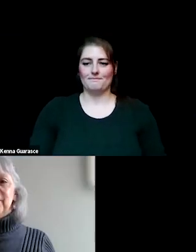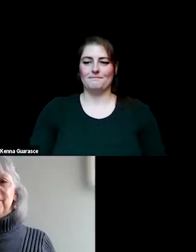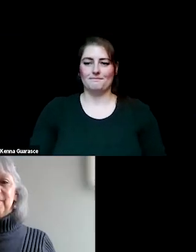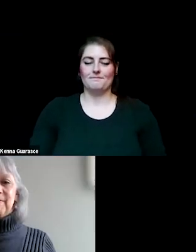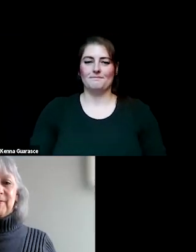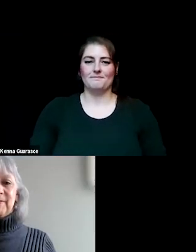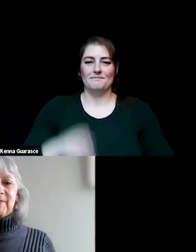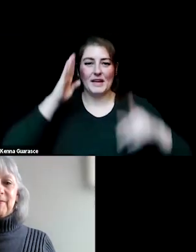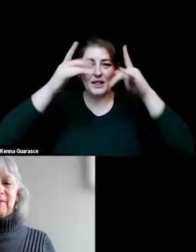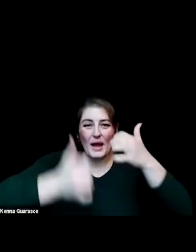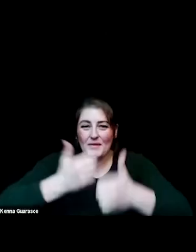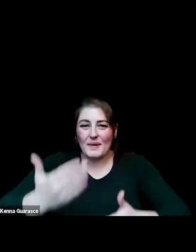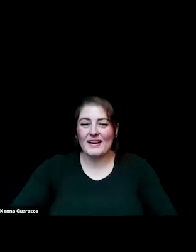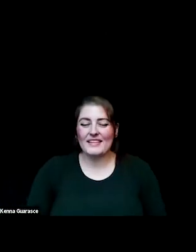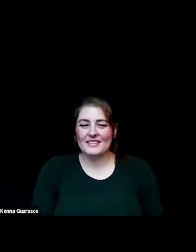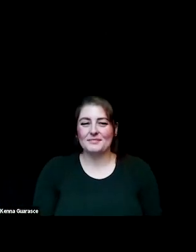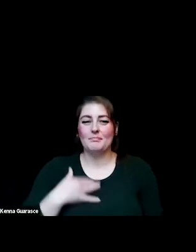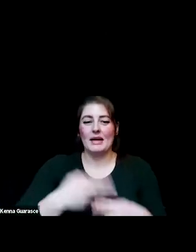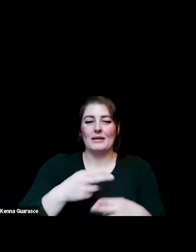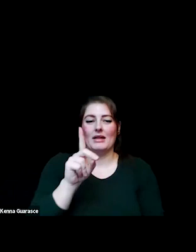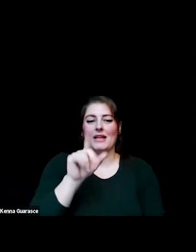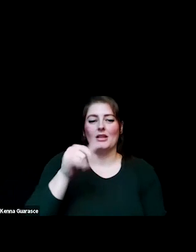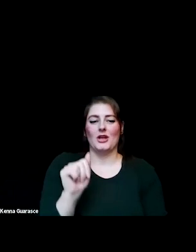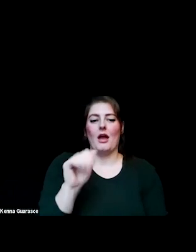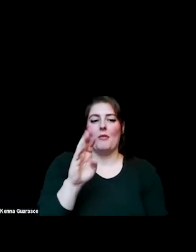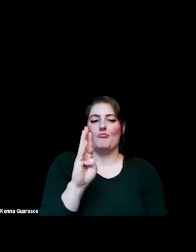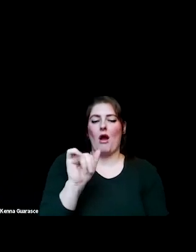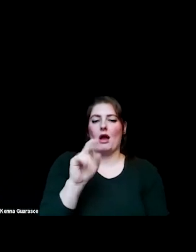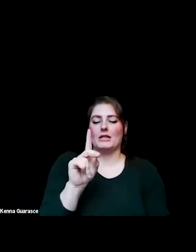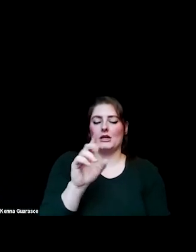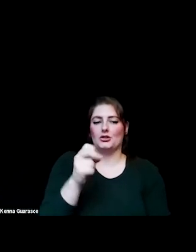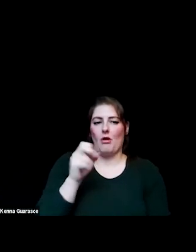Hola a todos. Mi nombre es Daje Bradshaw y soy especialista en asociaciones comunitarias